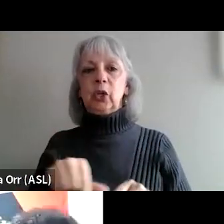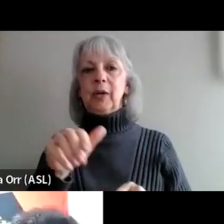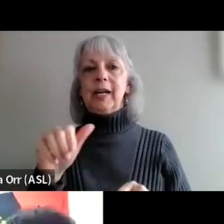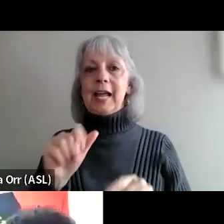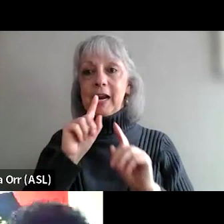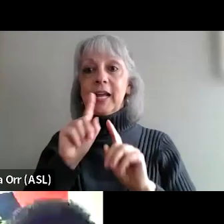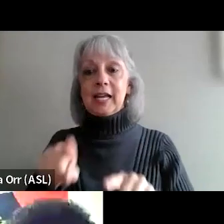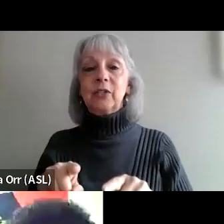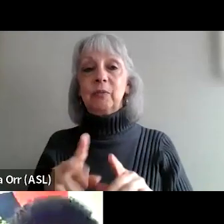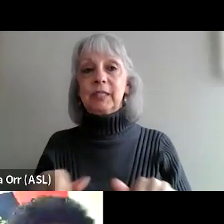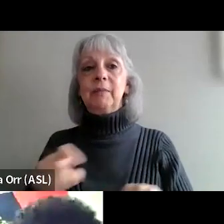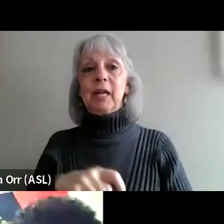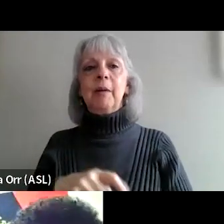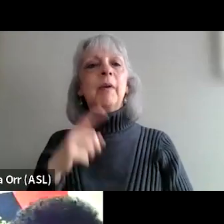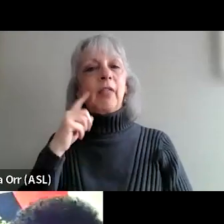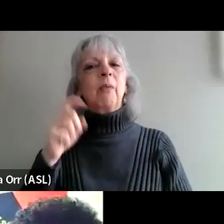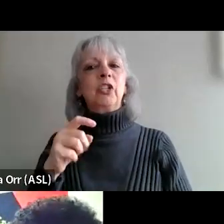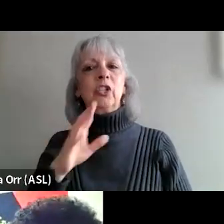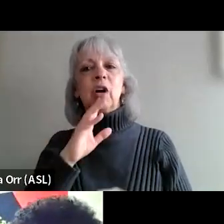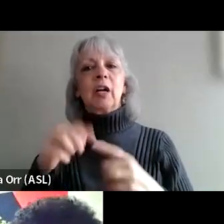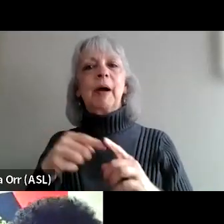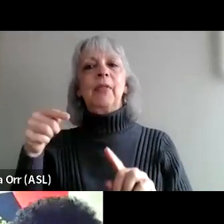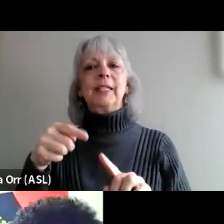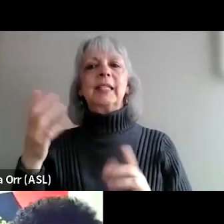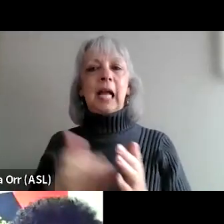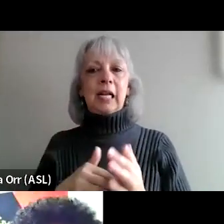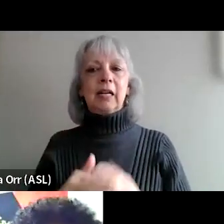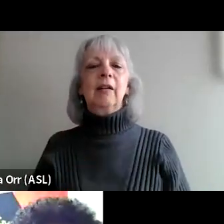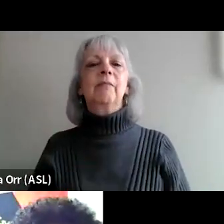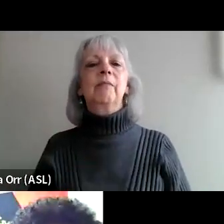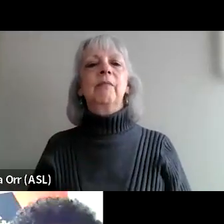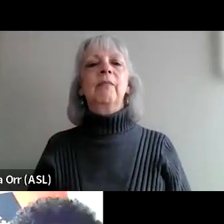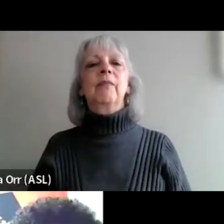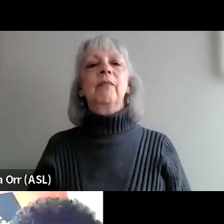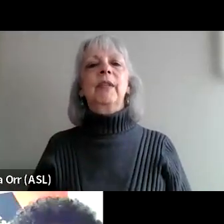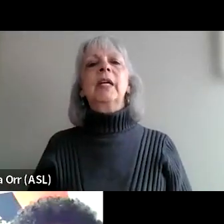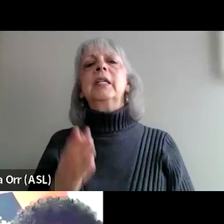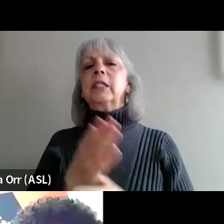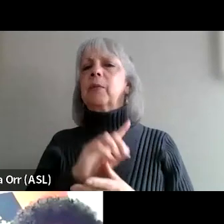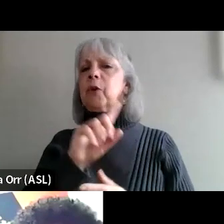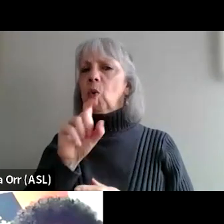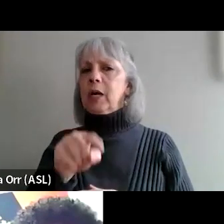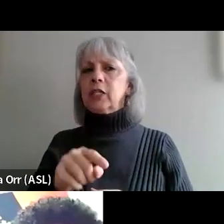y dije que volveríamos a comentar algunos temas. Así que vamos a comenzar. En el chat hubo algunas preguntas relacionadas